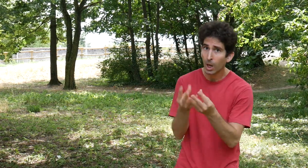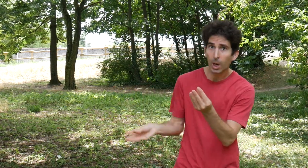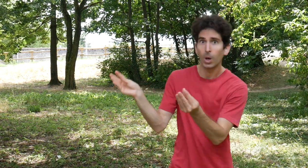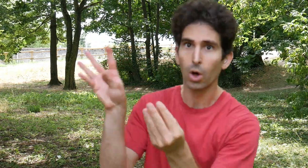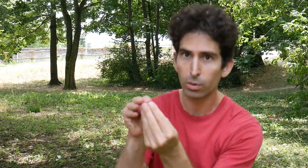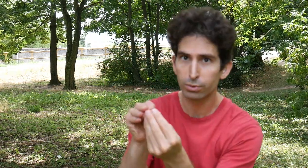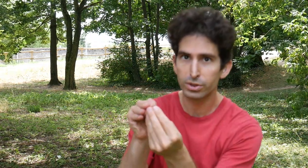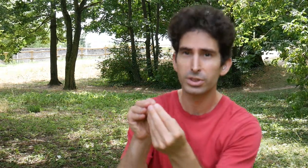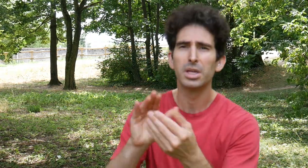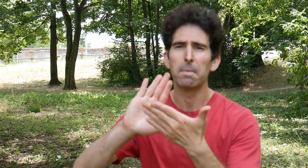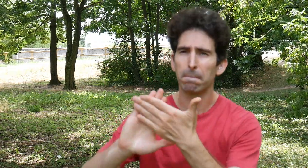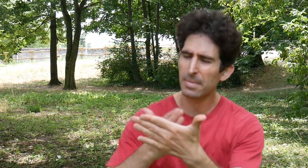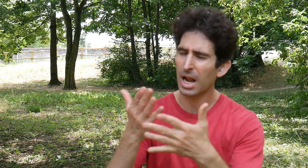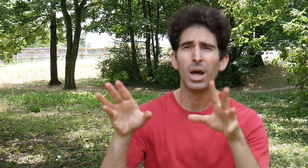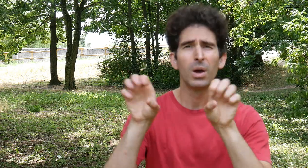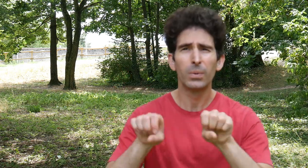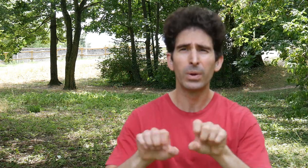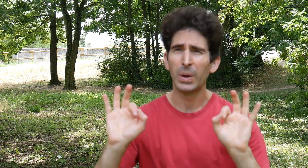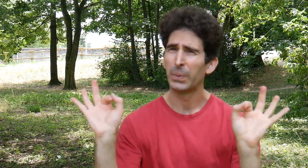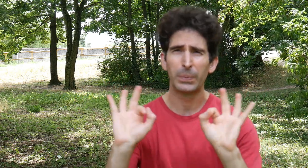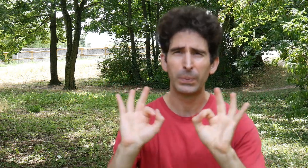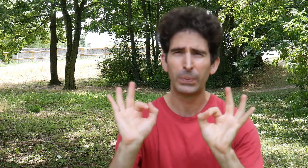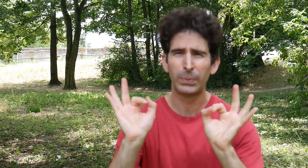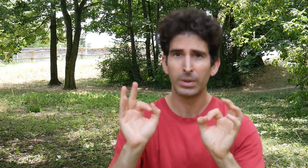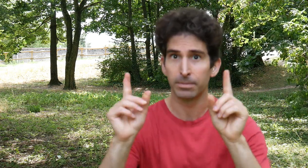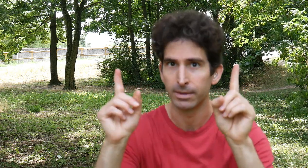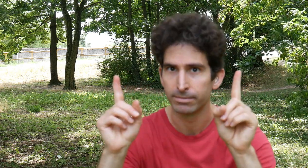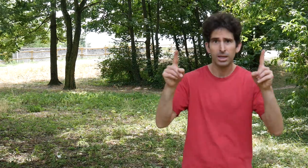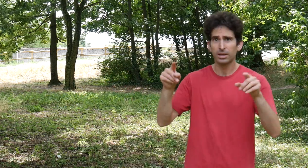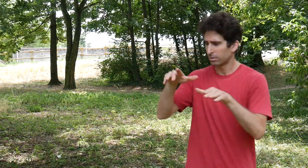En plus, elle ne fabrique pas de miel. Mais !